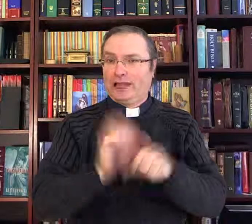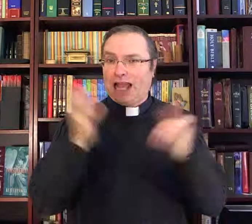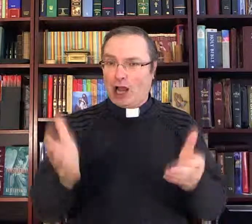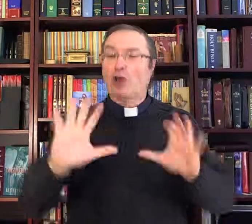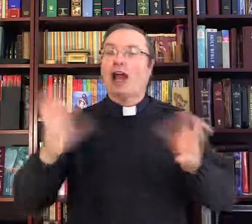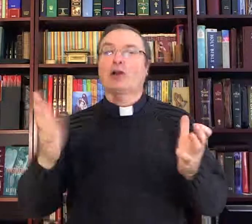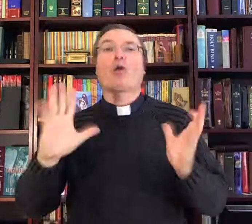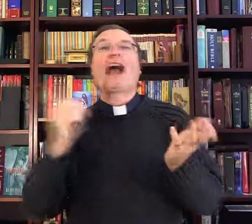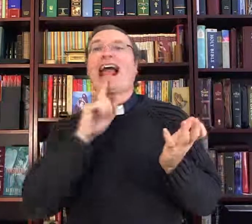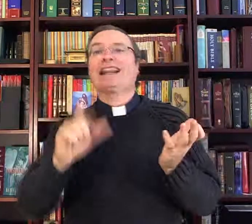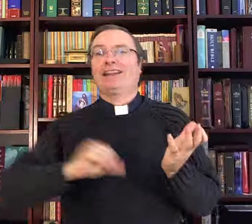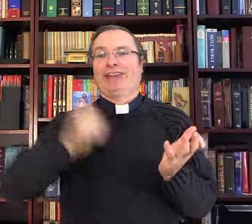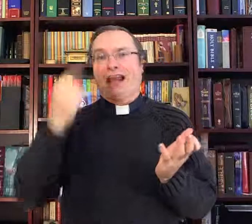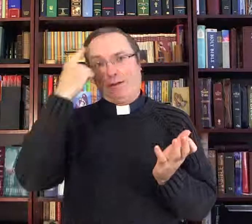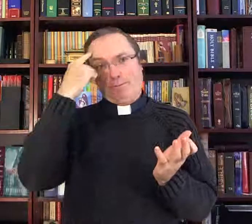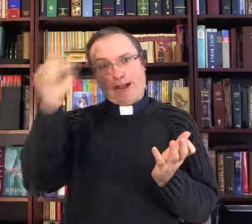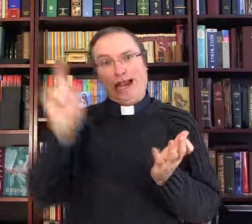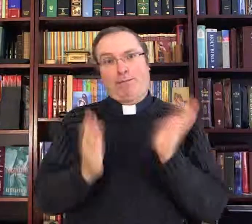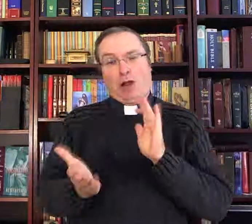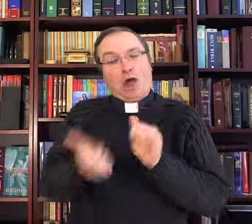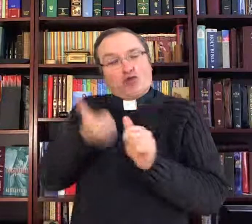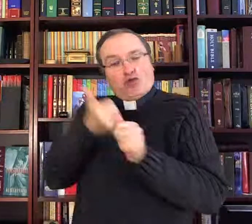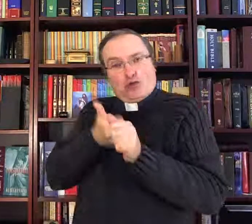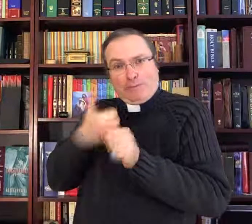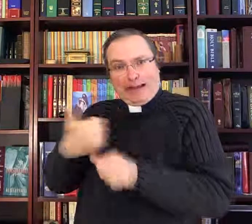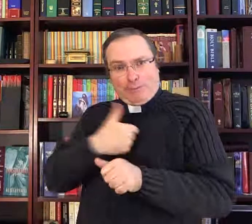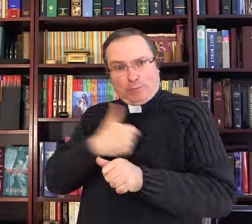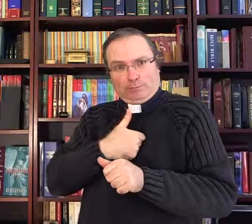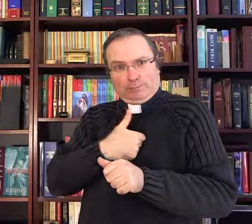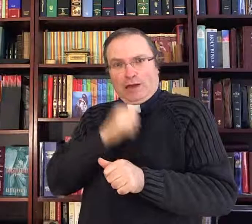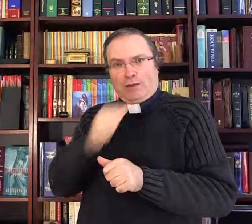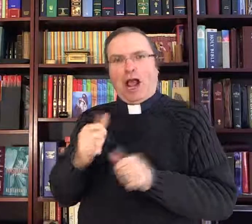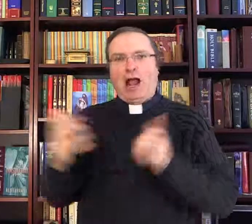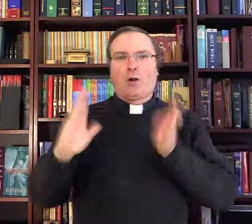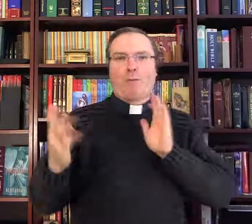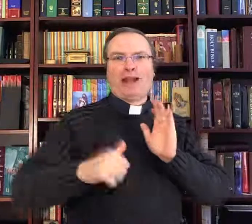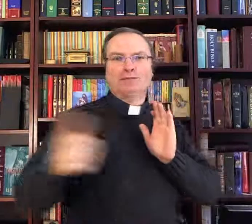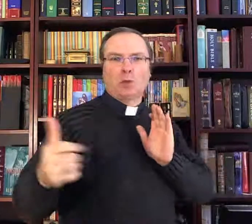et alors il aura de quoi être fier par rapport à lui seul, et non par comparaison avec un autre